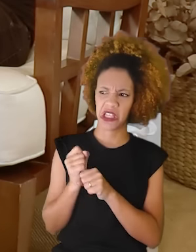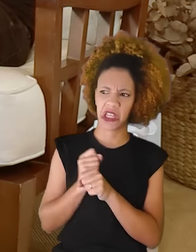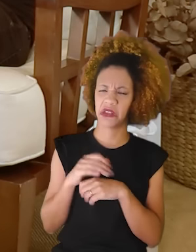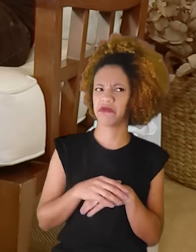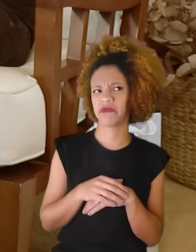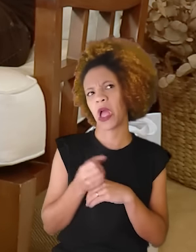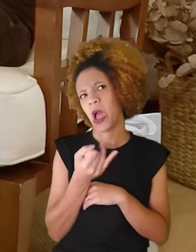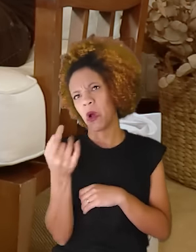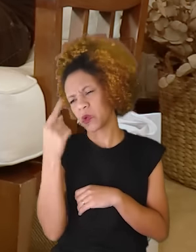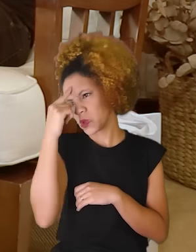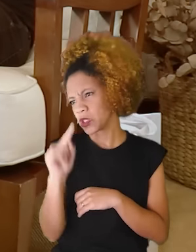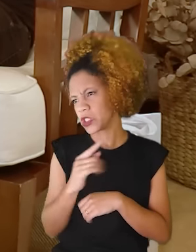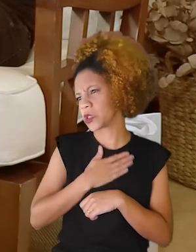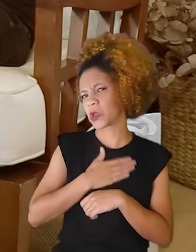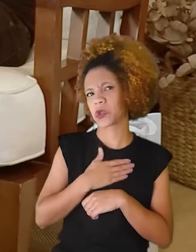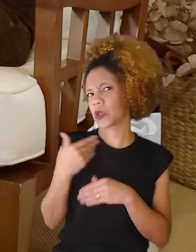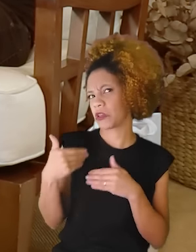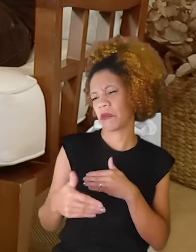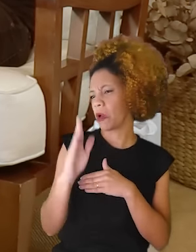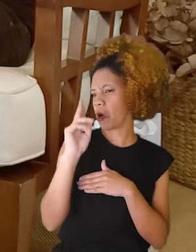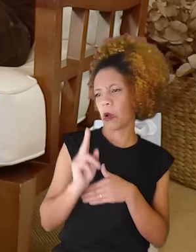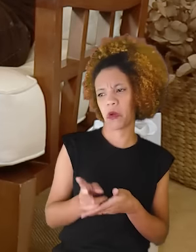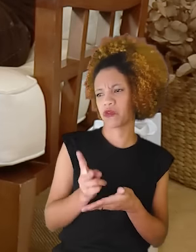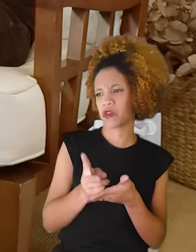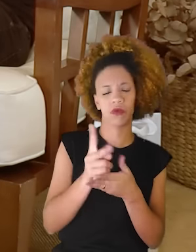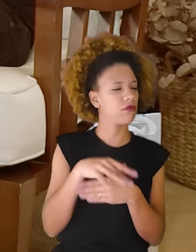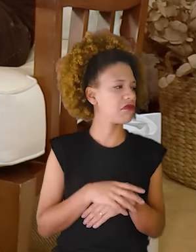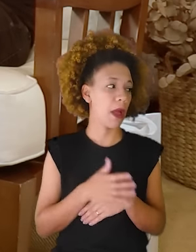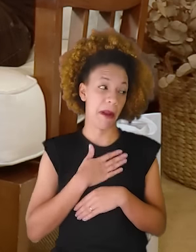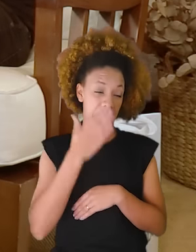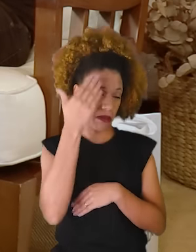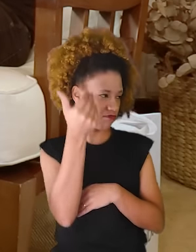ele ficou lá uns dias acabou gostando E tá lá até hoje ah isso é isso para mim é sucesso doideira